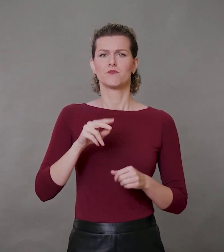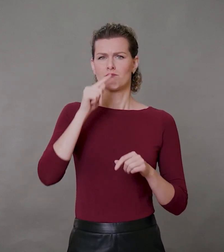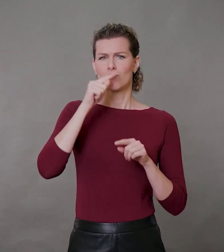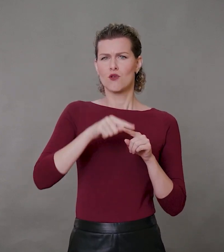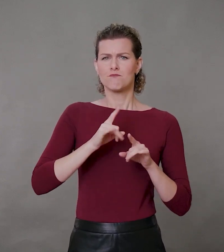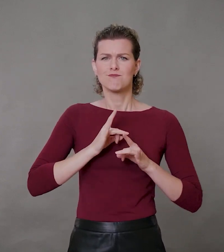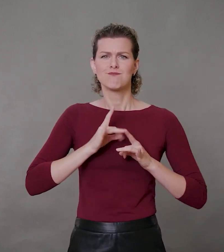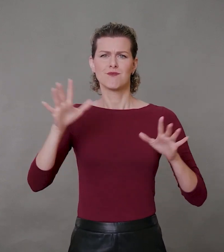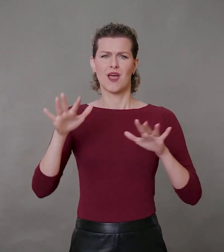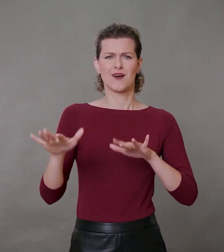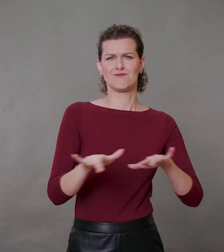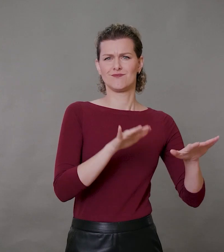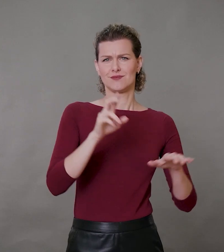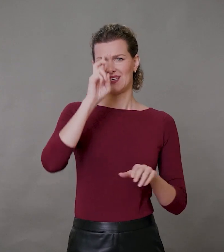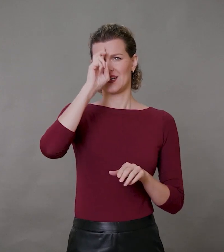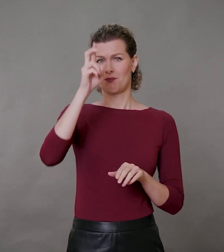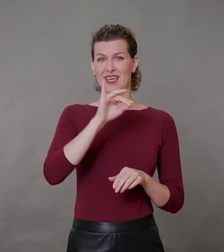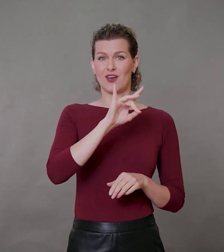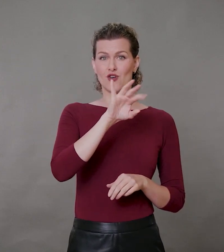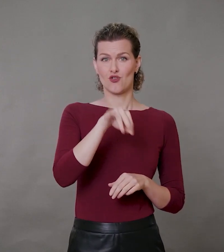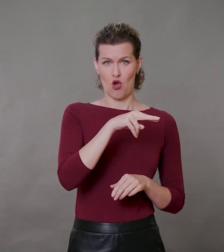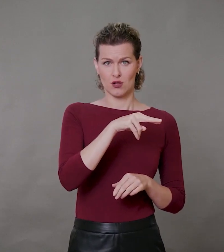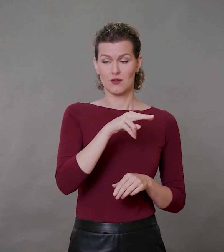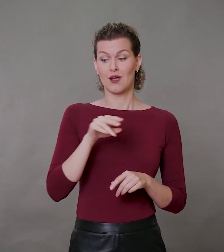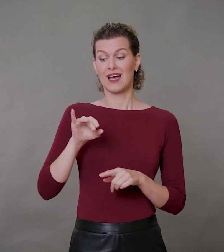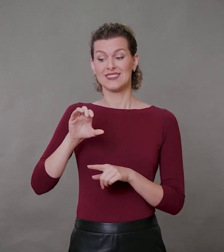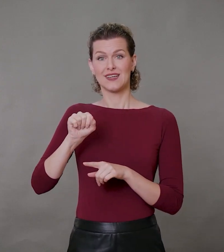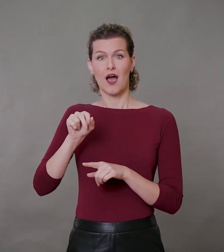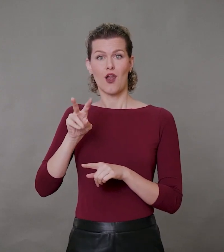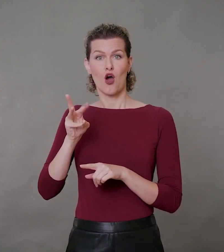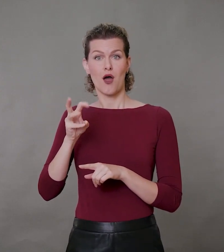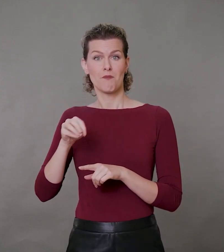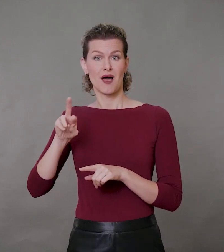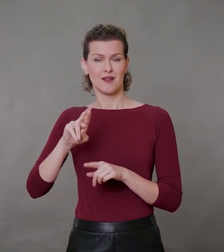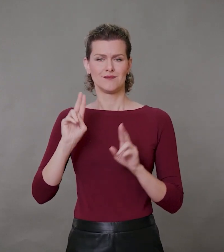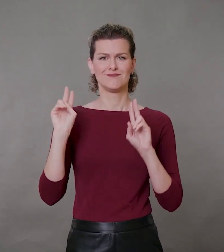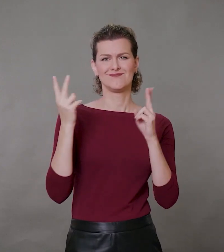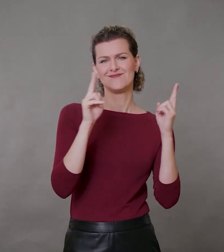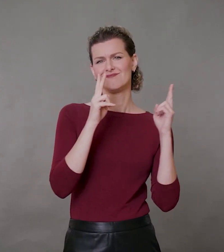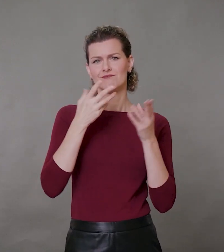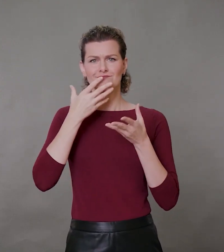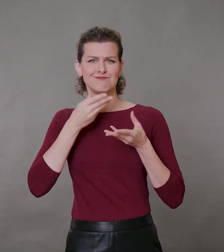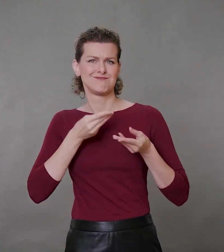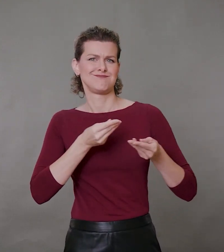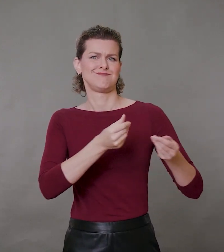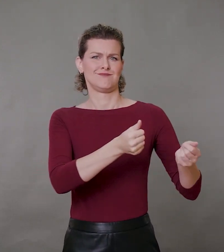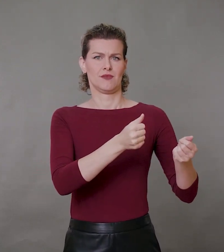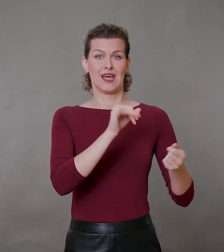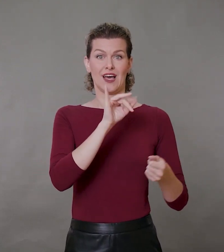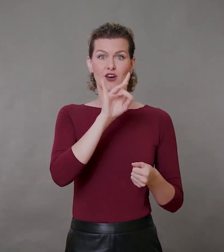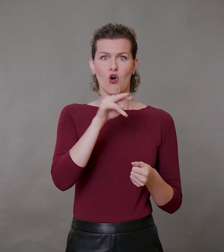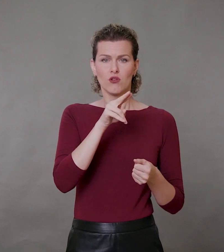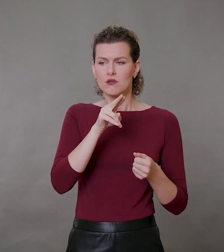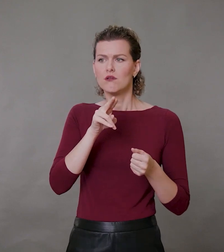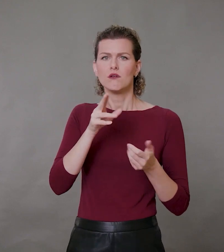На пиру у Ирода Саломея соблазнила его танцем и Ирод